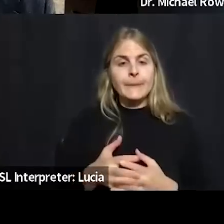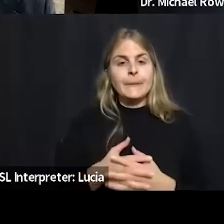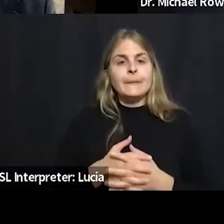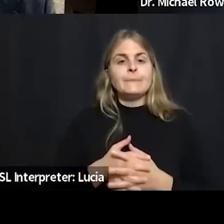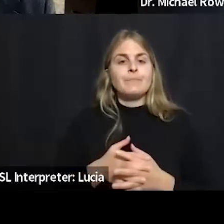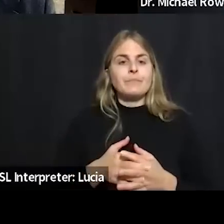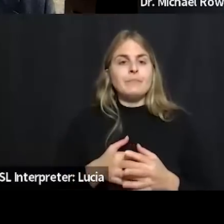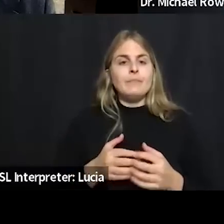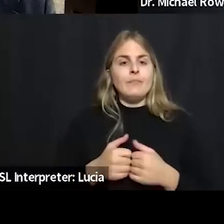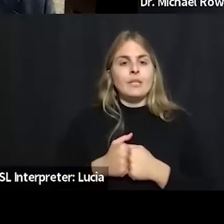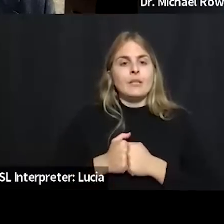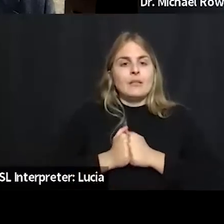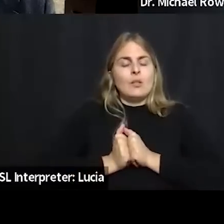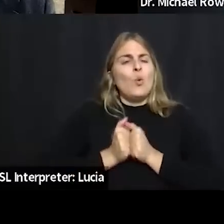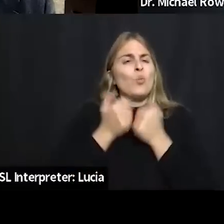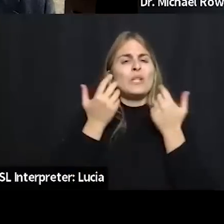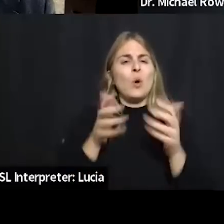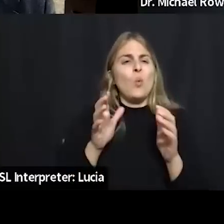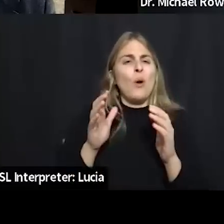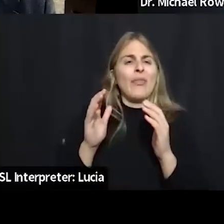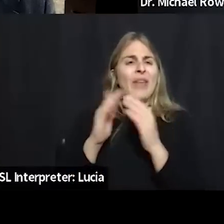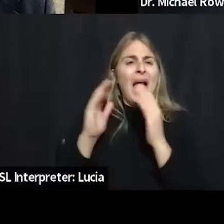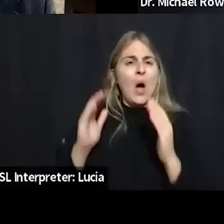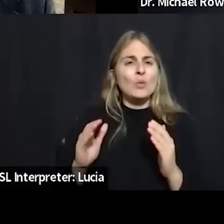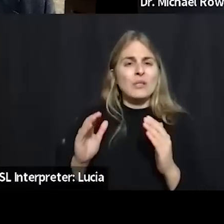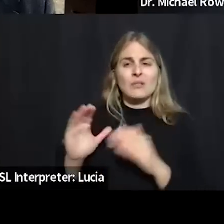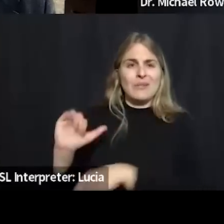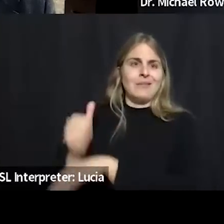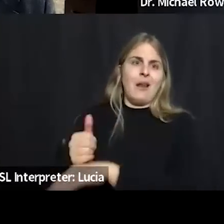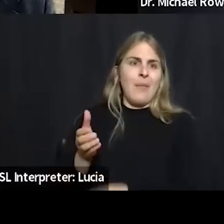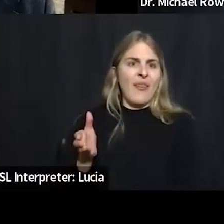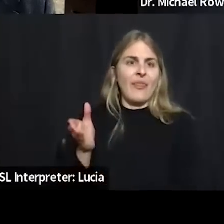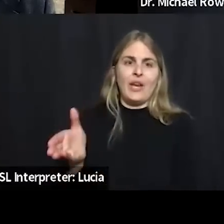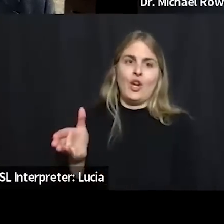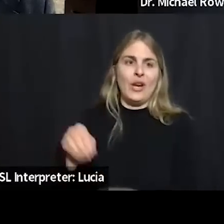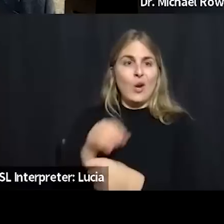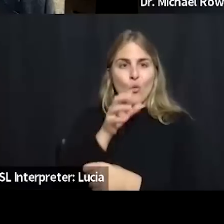no es donde queremos que esté nuestra política de vivienda desde una perspectiva de personas sin hogar. Hay que darle la vuelta y preguntar